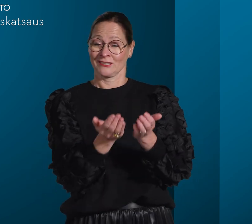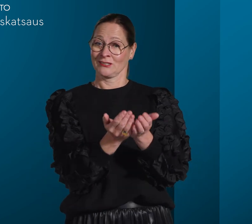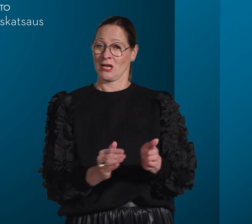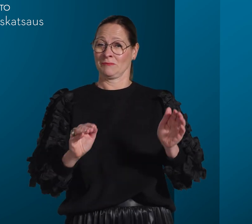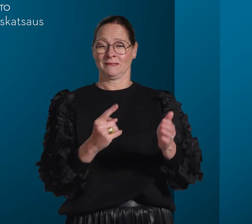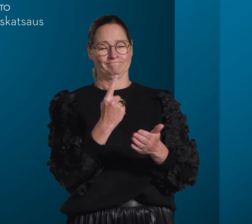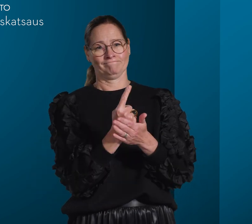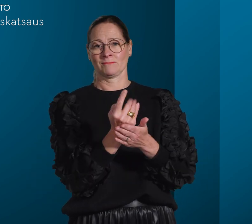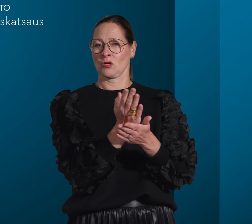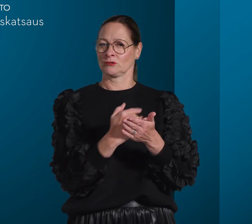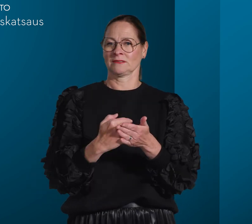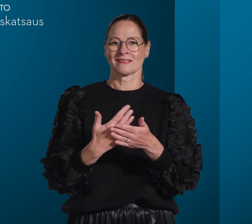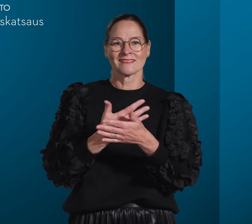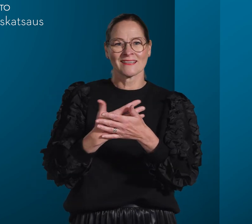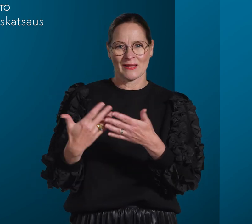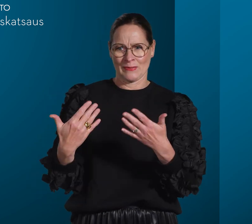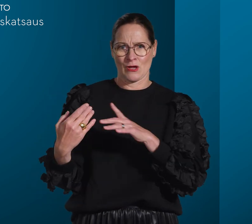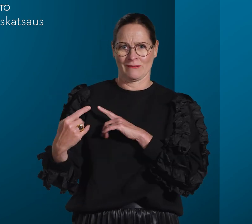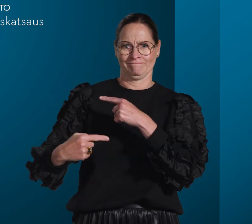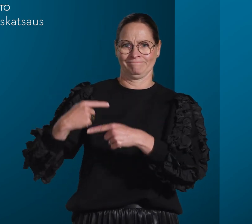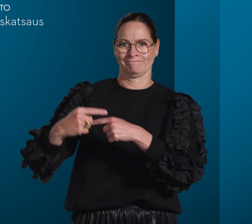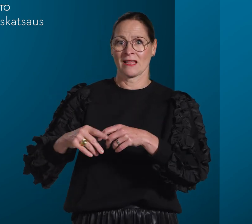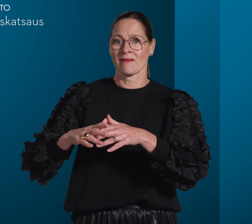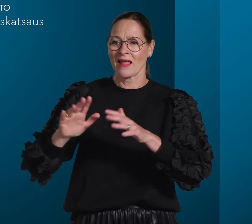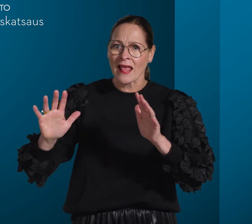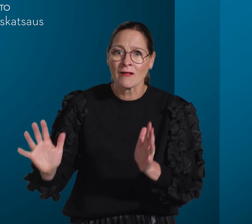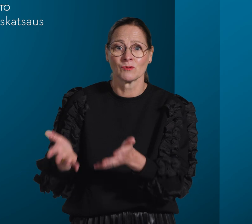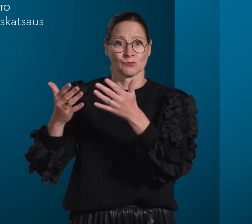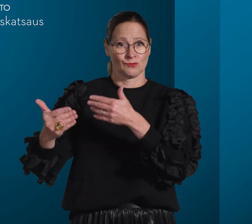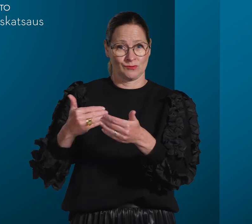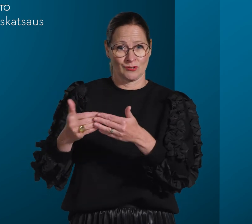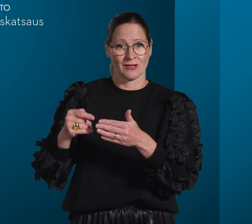Korpus on olennainen osa kielen meneillään olevalle elvytystyölle, -